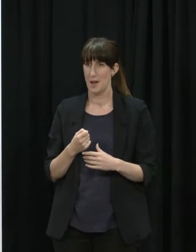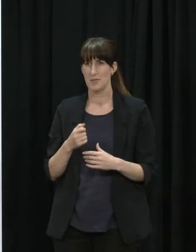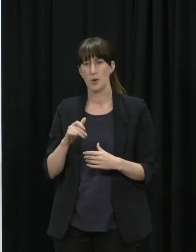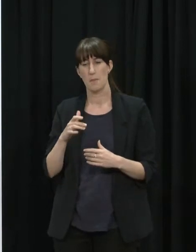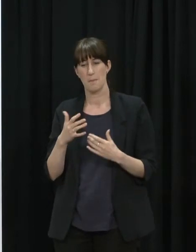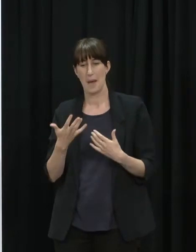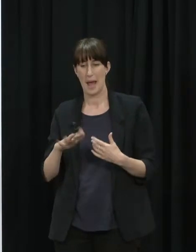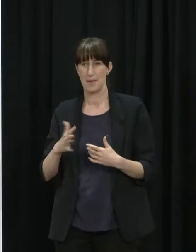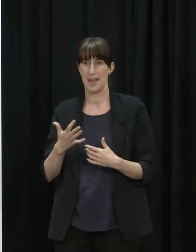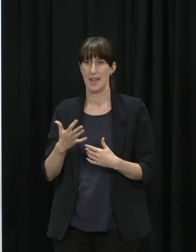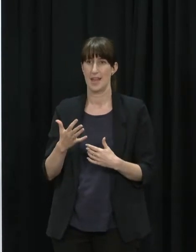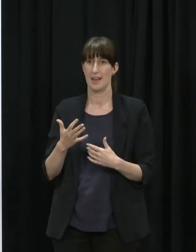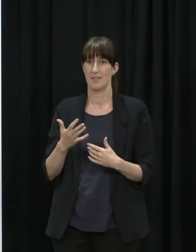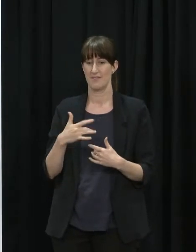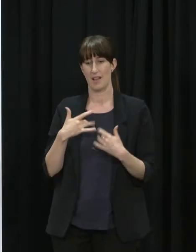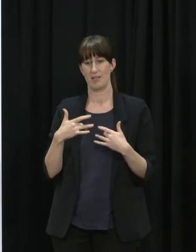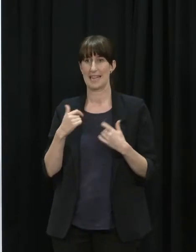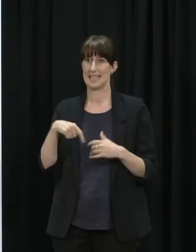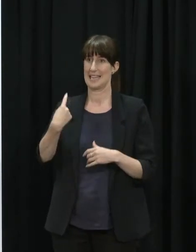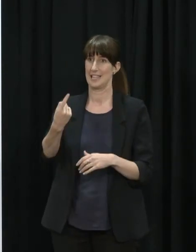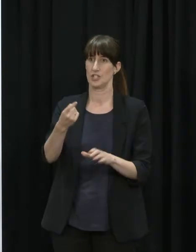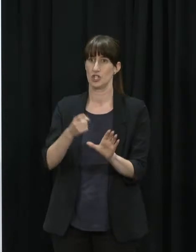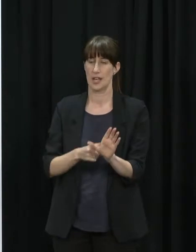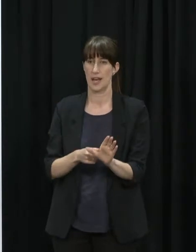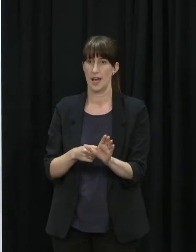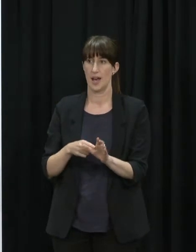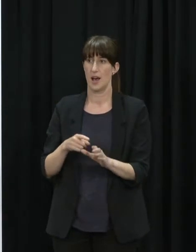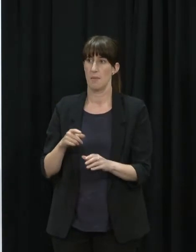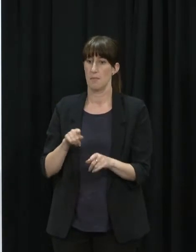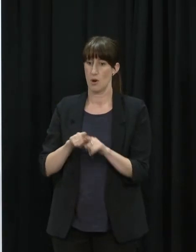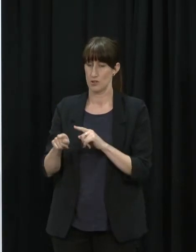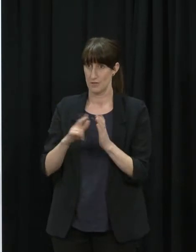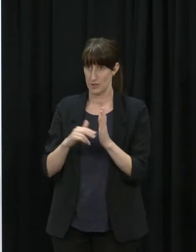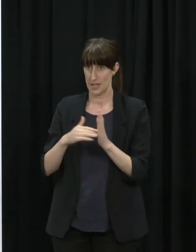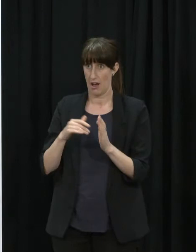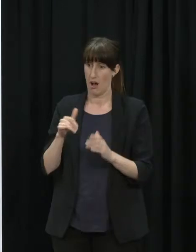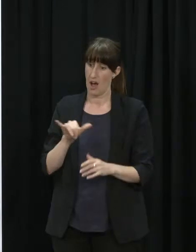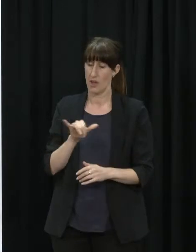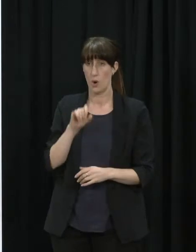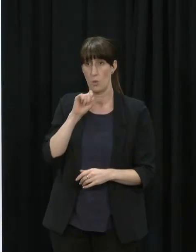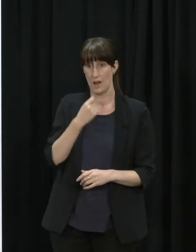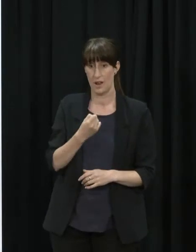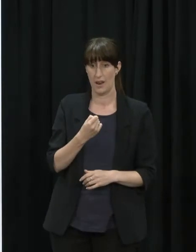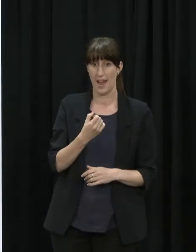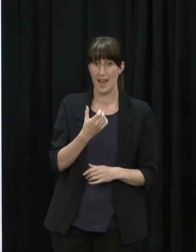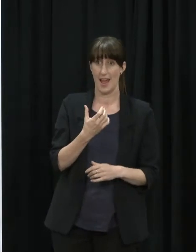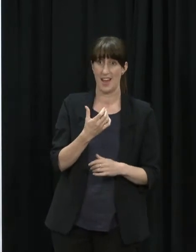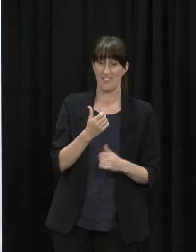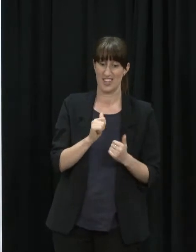whanau pea me